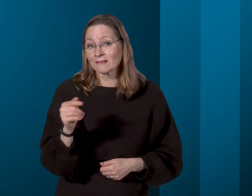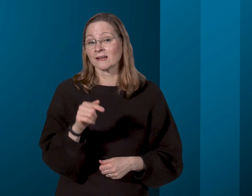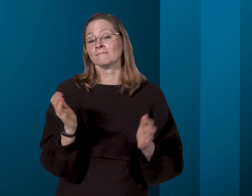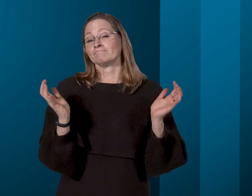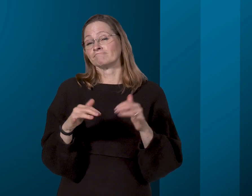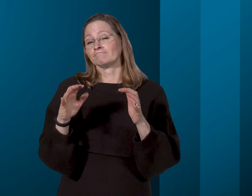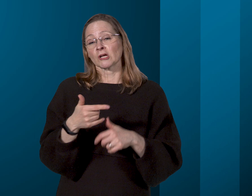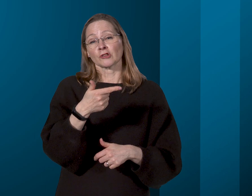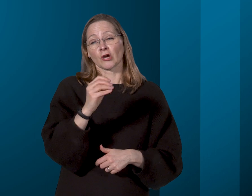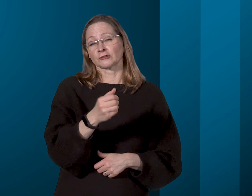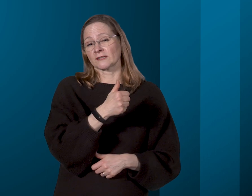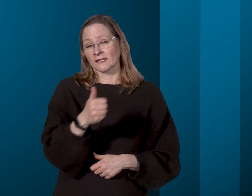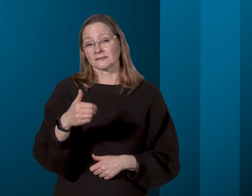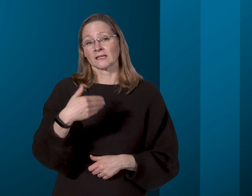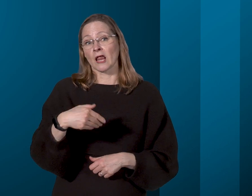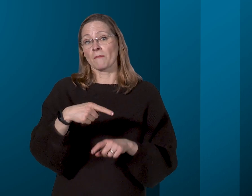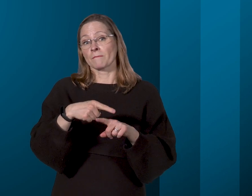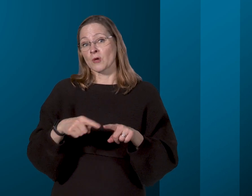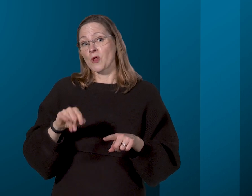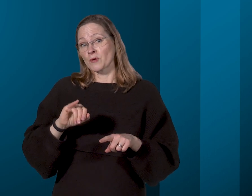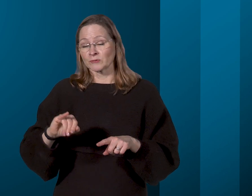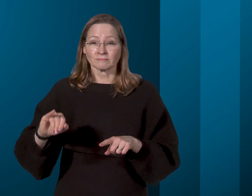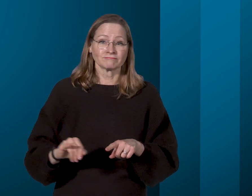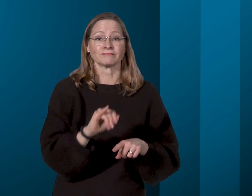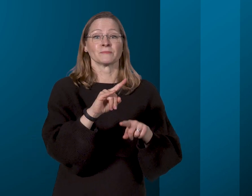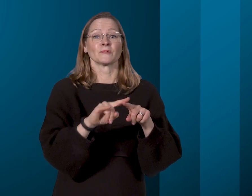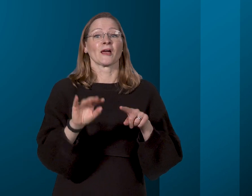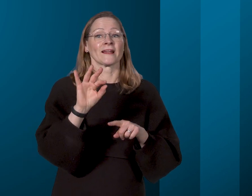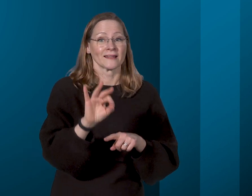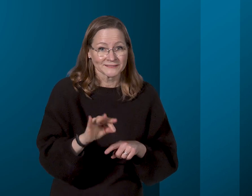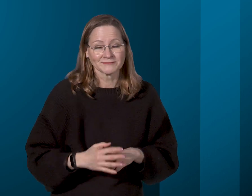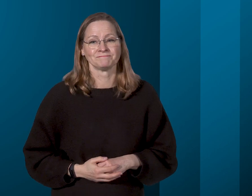ja se kokoontuu torstaisin kello 17.30-19.30.